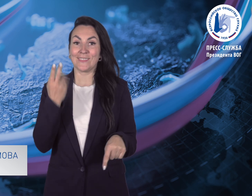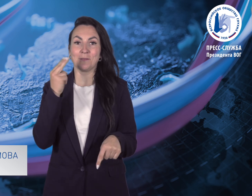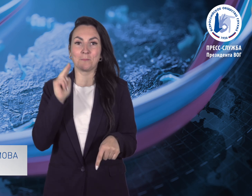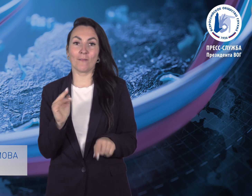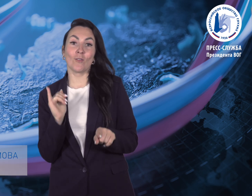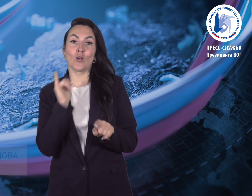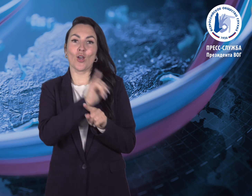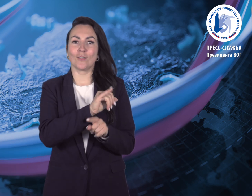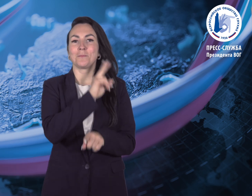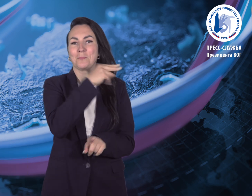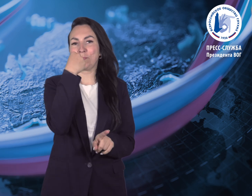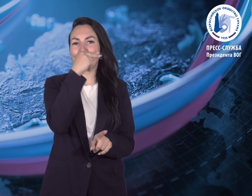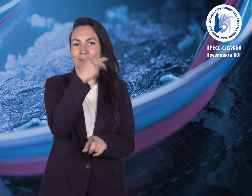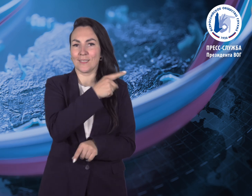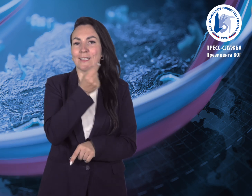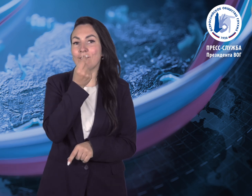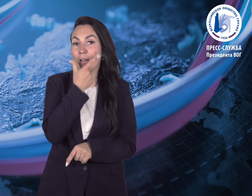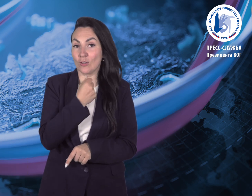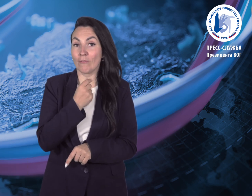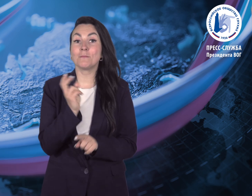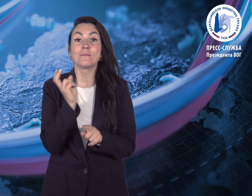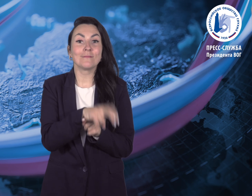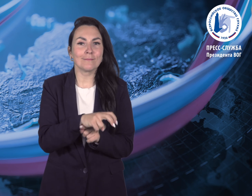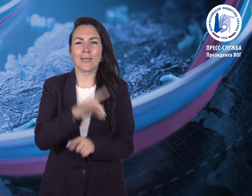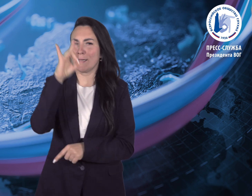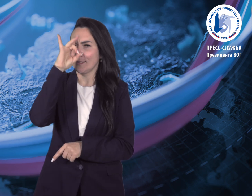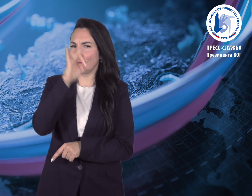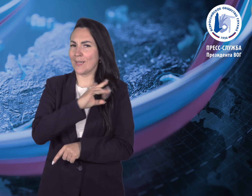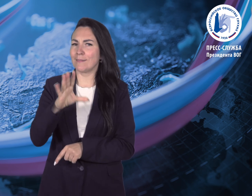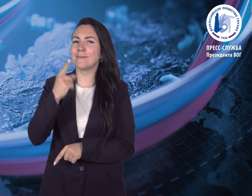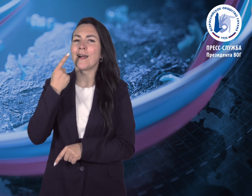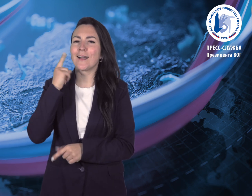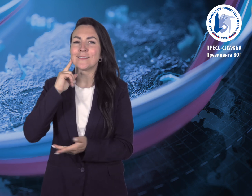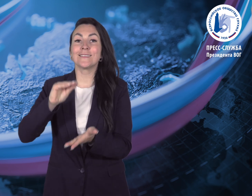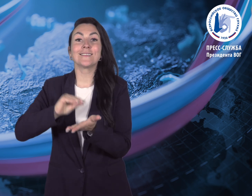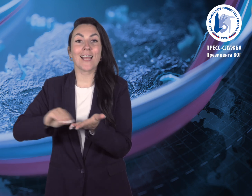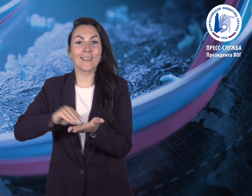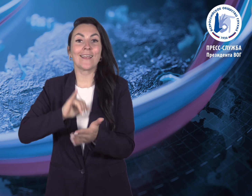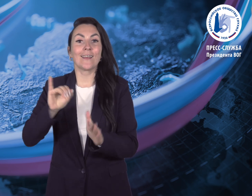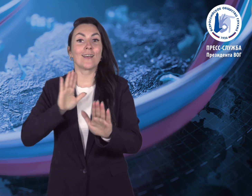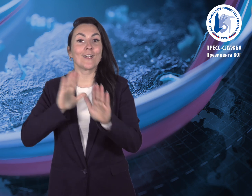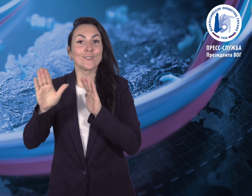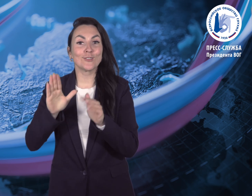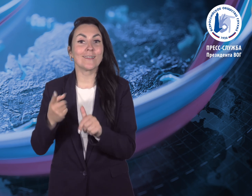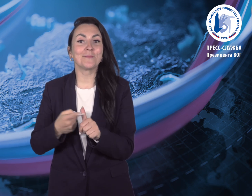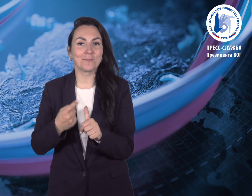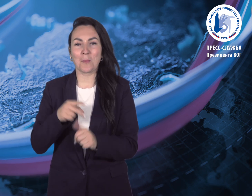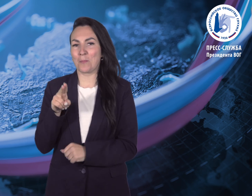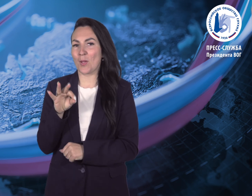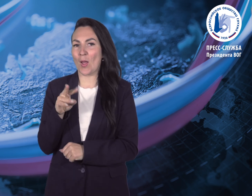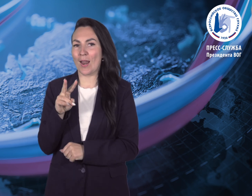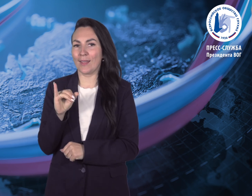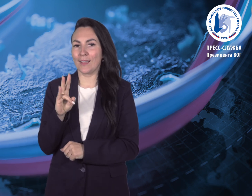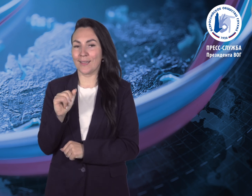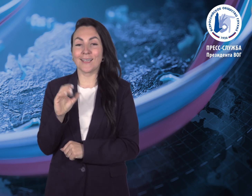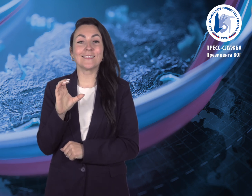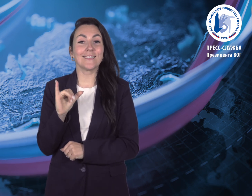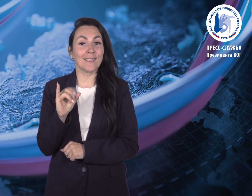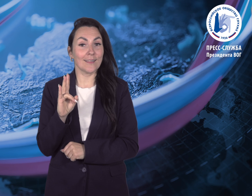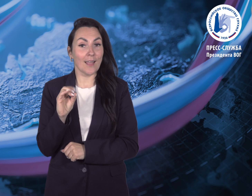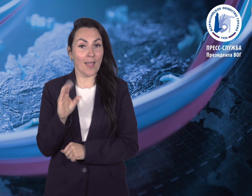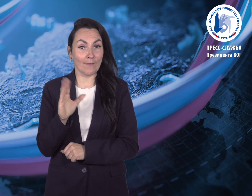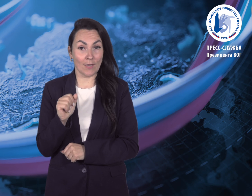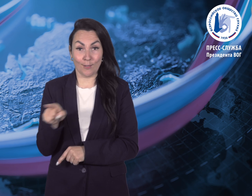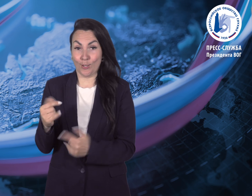Сегодня в гостях у Станислава Иванова побывала известная глухая сценарист и режиссер Полина Синева.